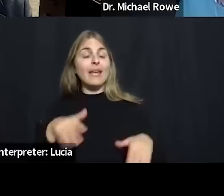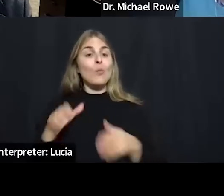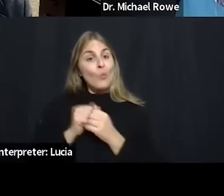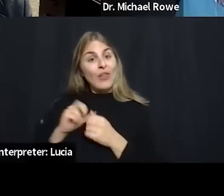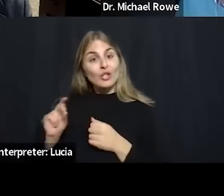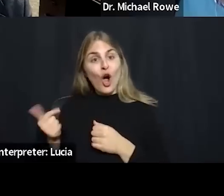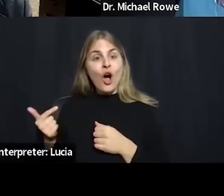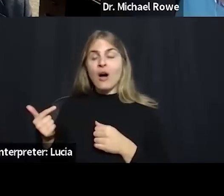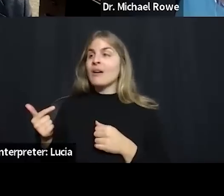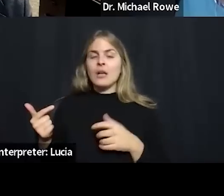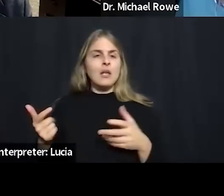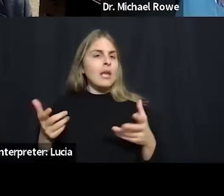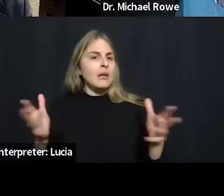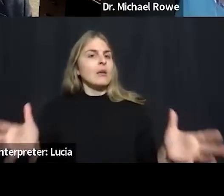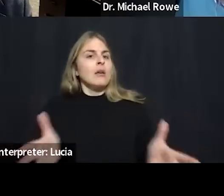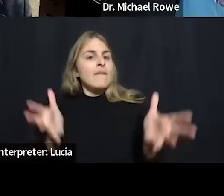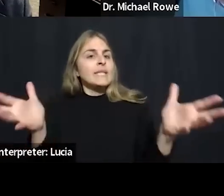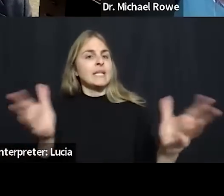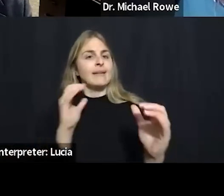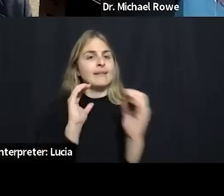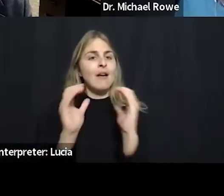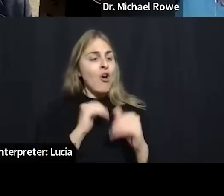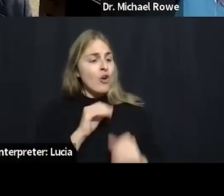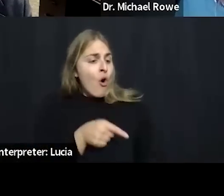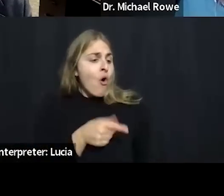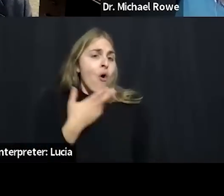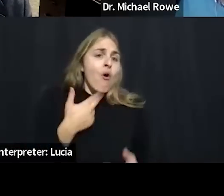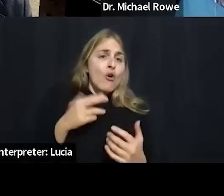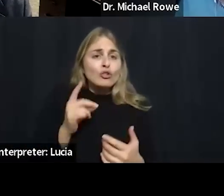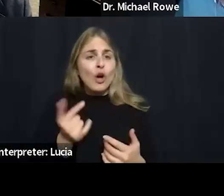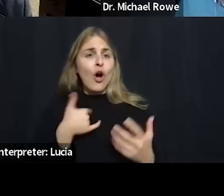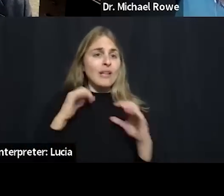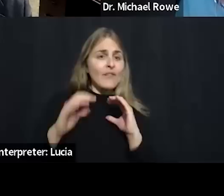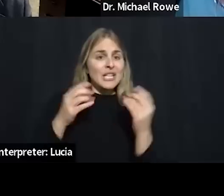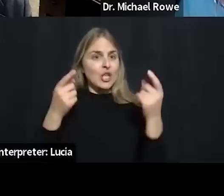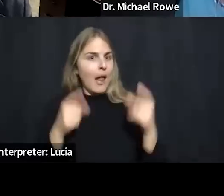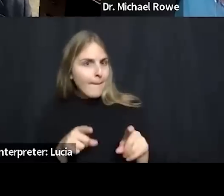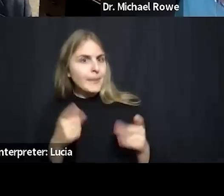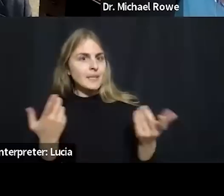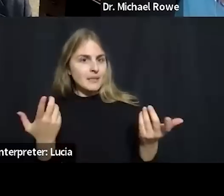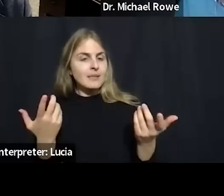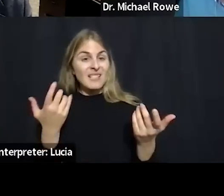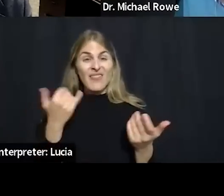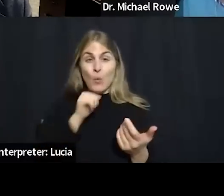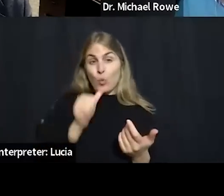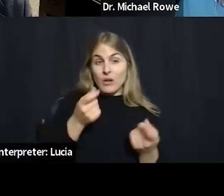Incluso si es sobre los perros, es una conversación que tal vez no habrían tenido de otra manera. Por eso creo que estas son ideas maravillosas.